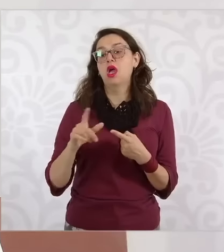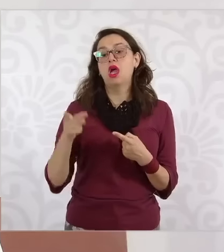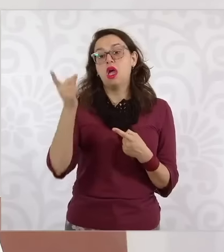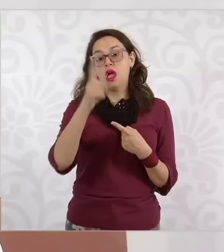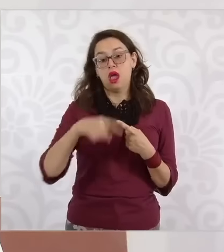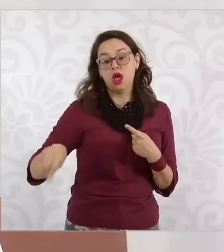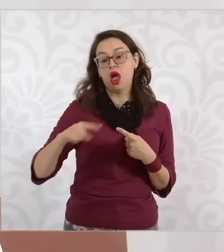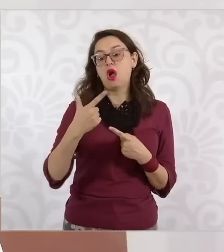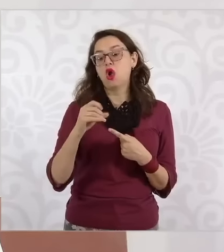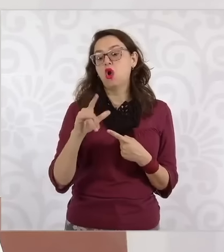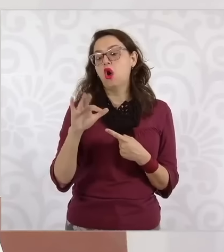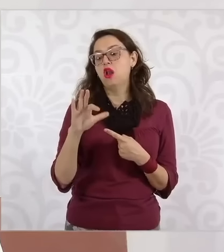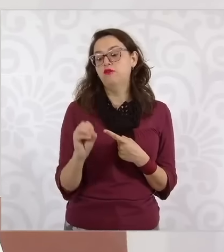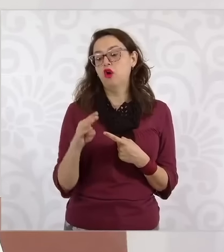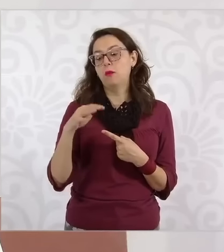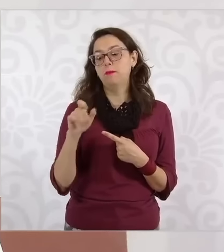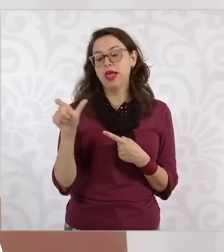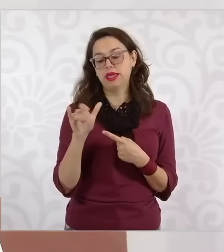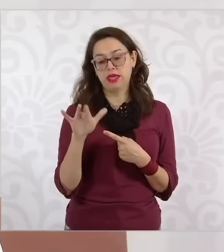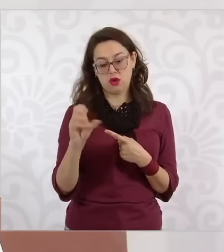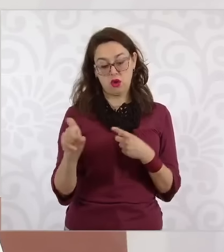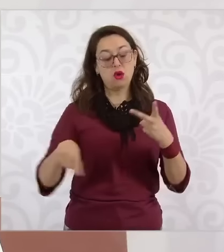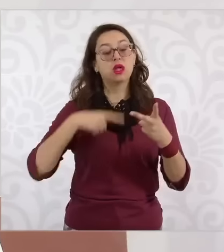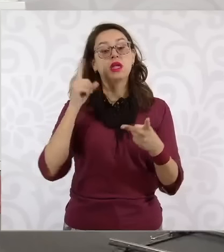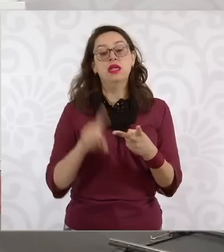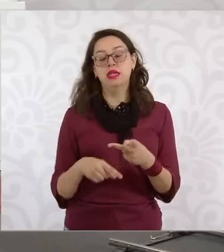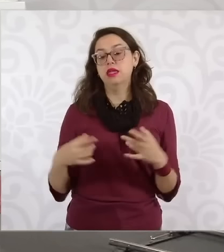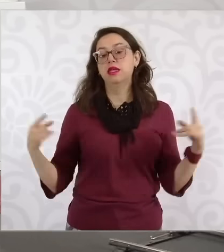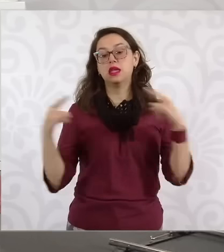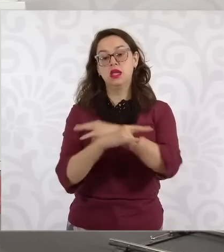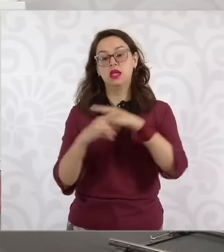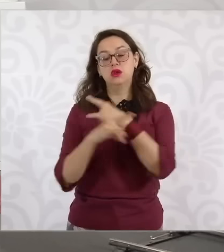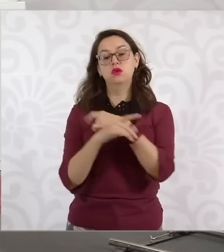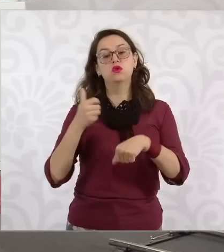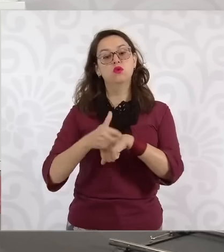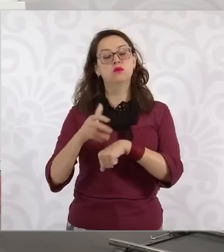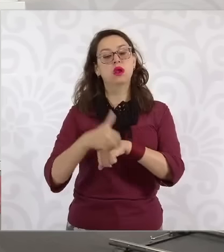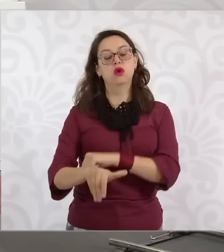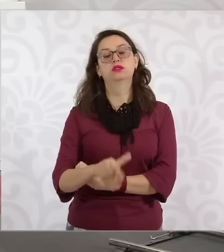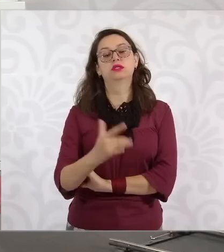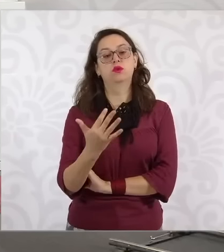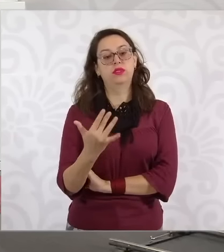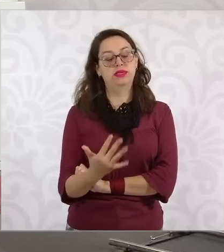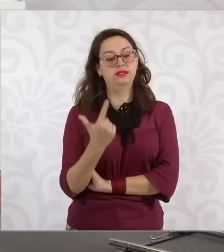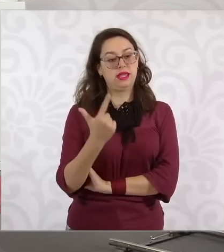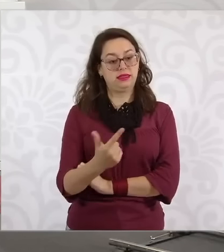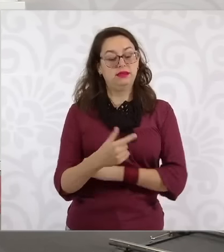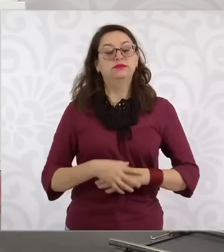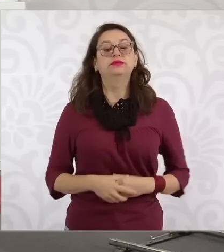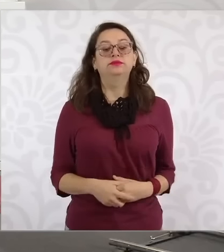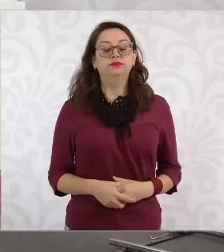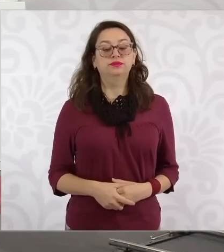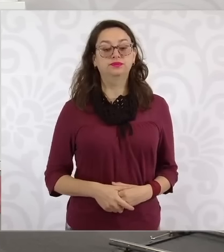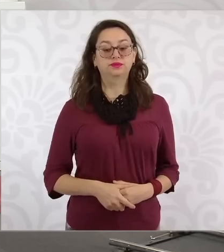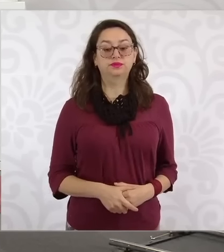la ampliación eh de la ruta 57. Si pasamos a la siguiente lámina, por favor, tenemos dos esquemas